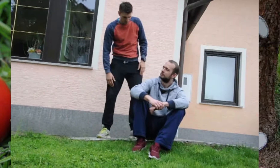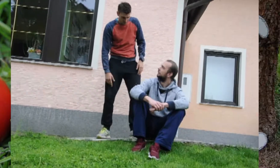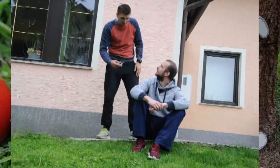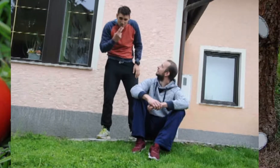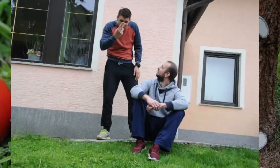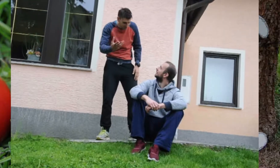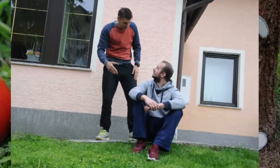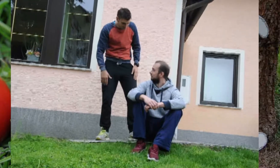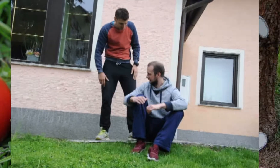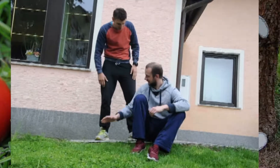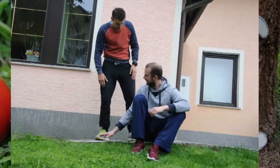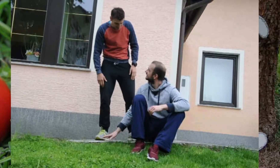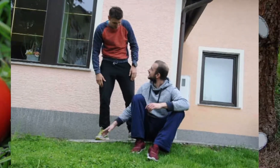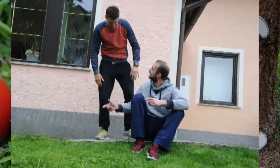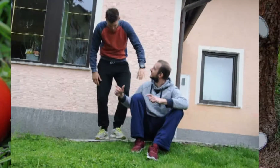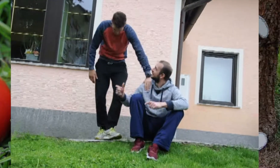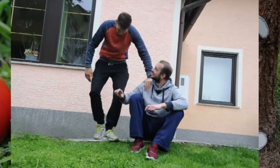Miloš: Kaj vidiš? Jurij: Sedi.